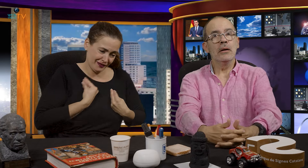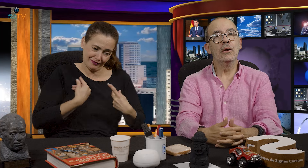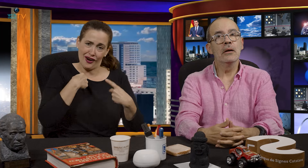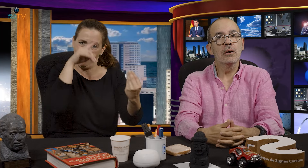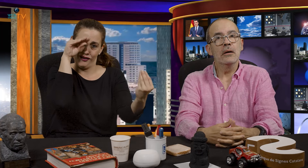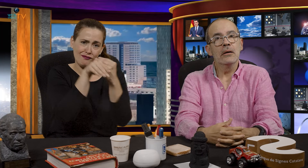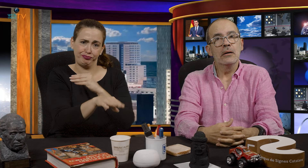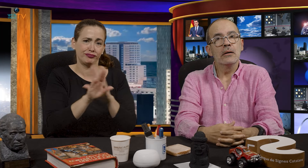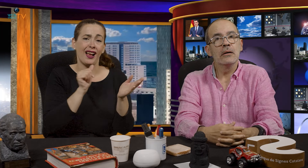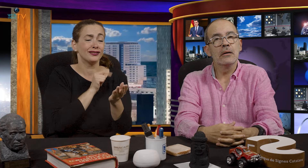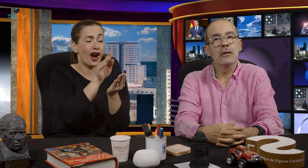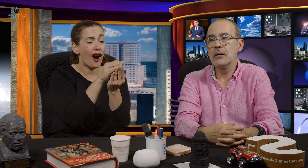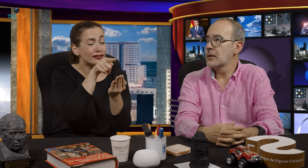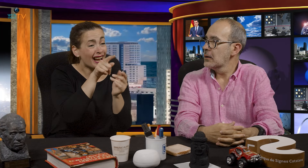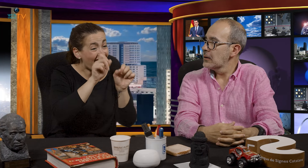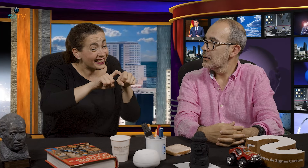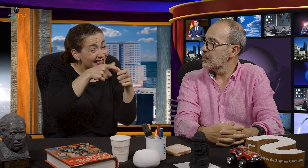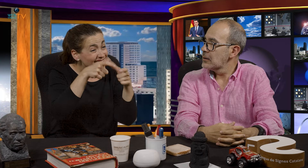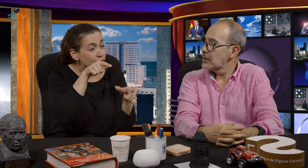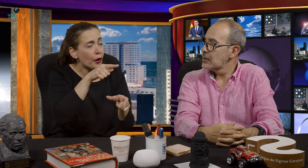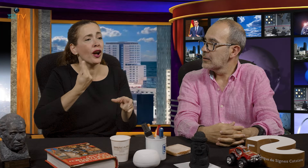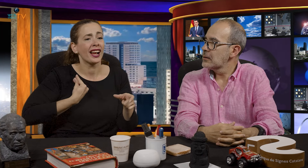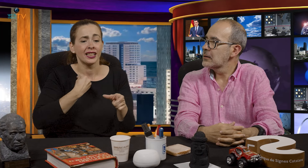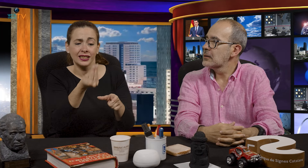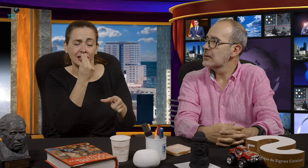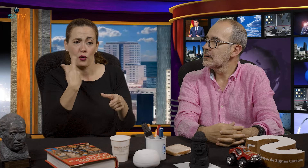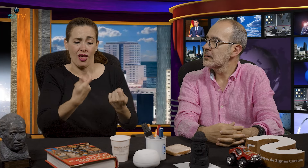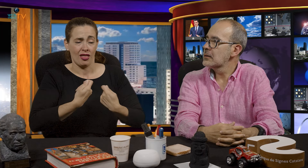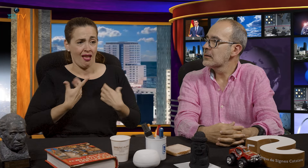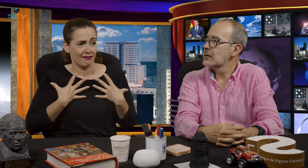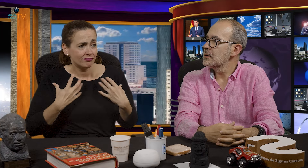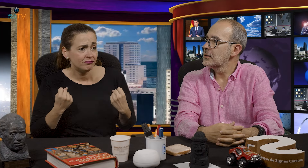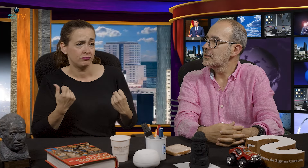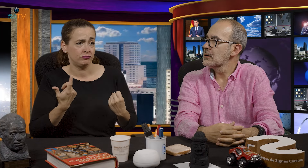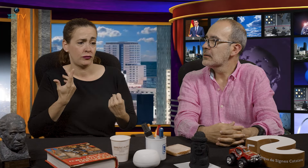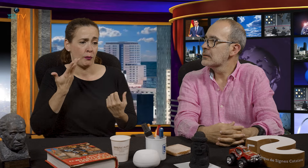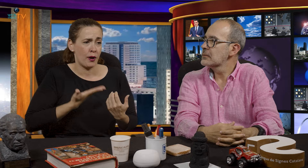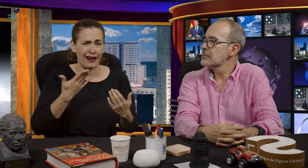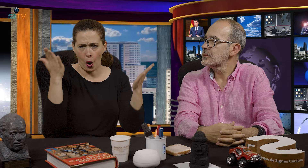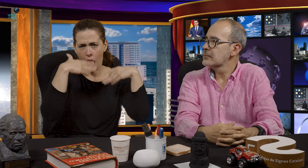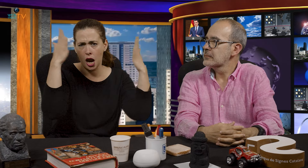Si, es lo mismo. Las ostras es un tipo de alimento que no te da energía ni vitalidad.